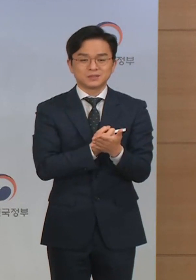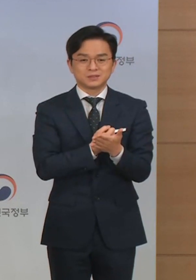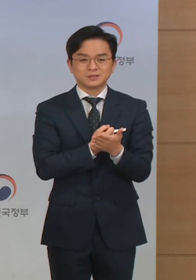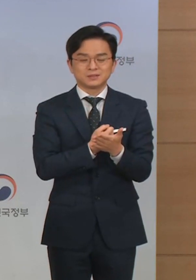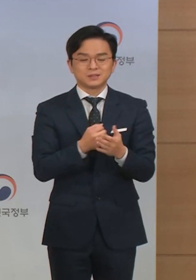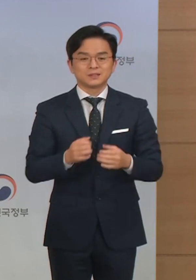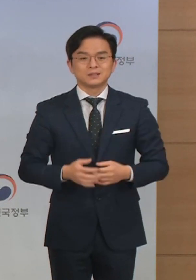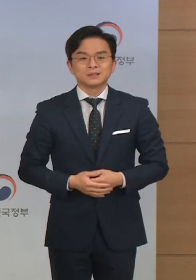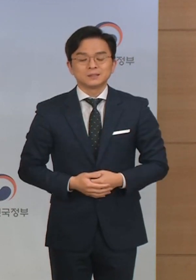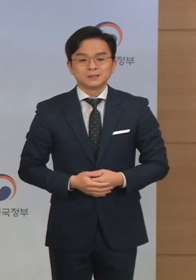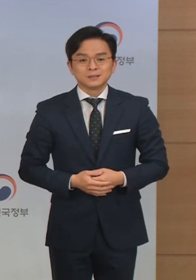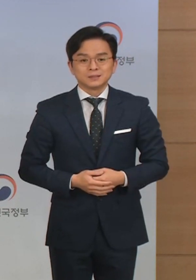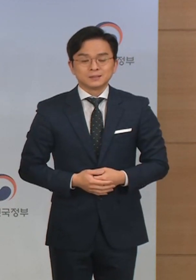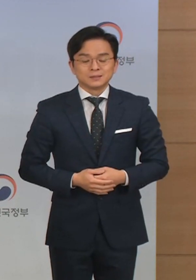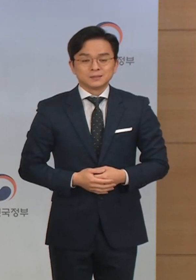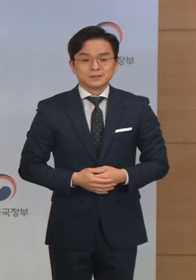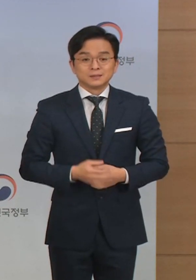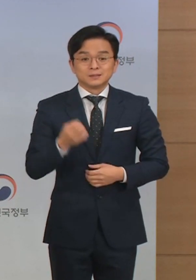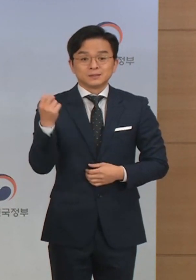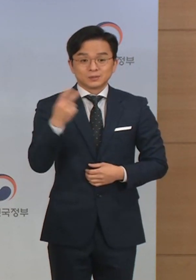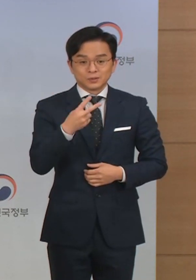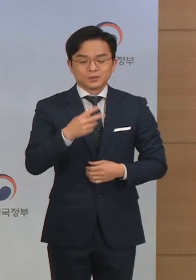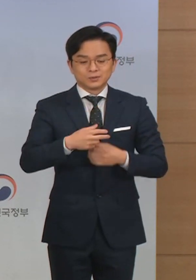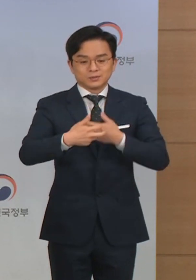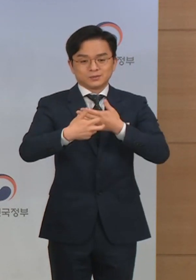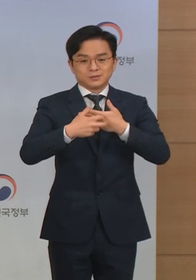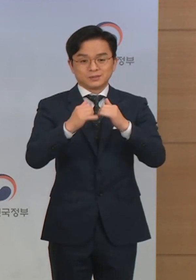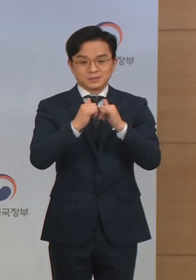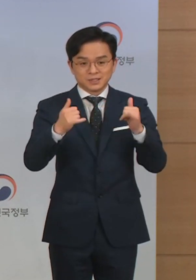아울러 최일선에서 진료와 방역활동을 위해 노력하시는